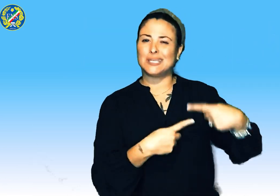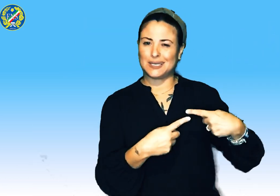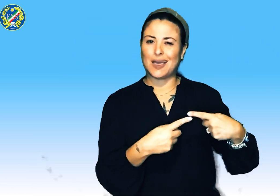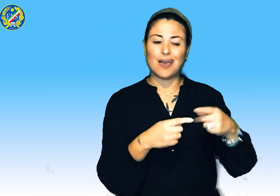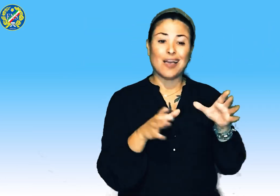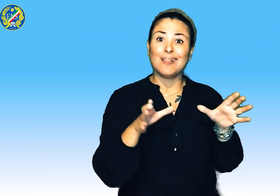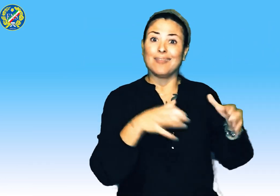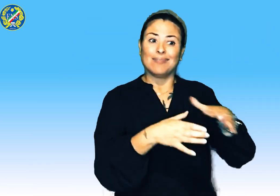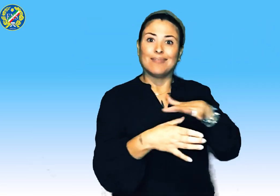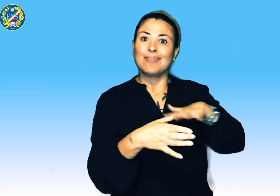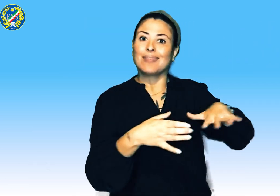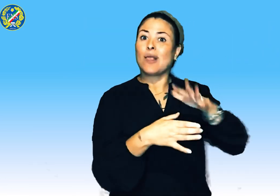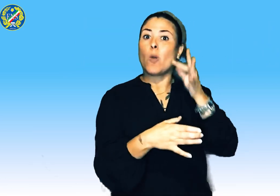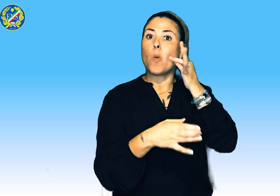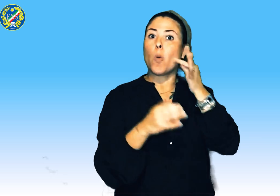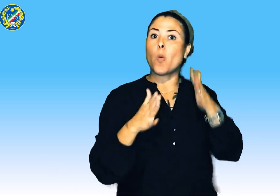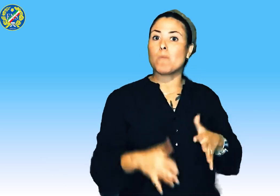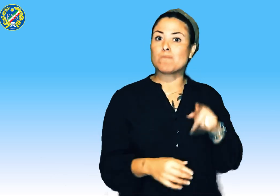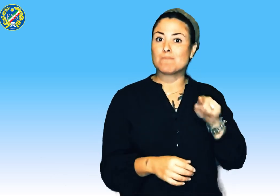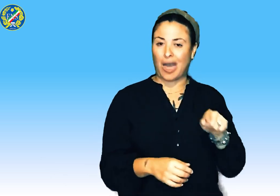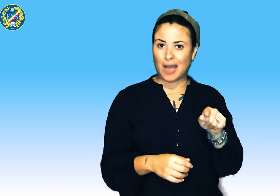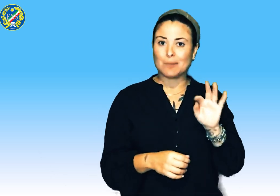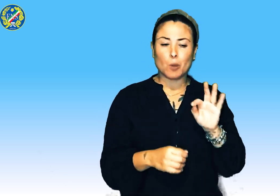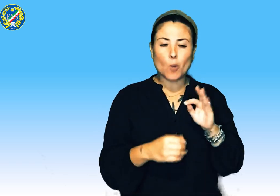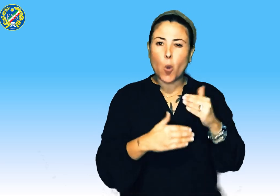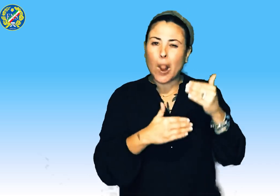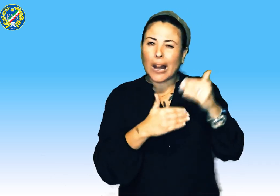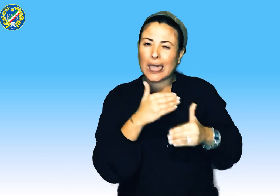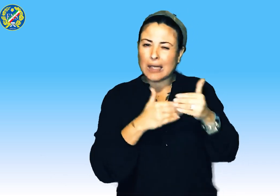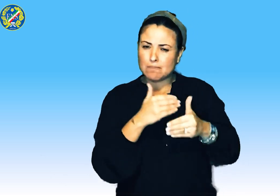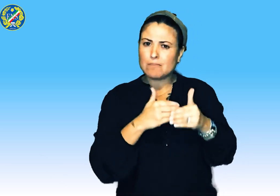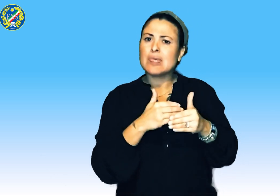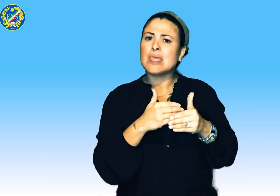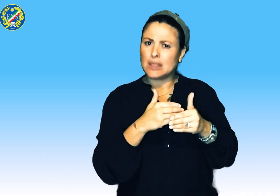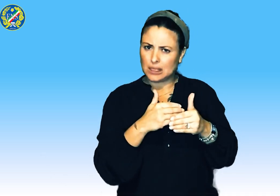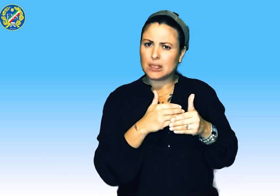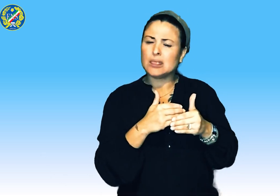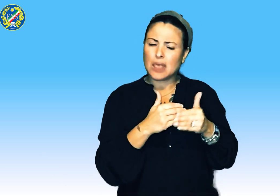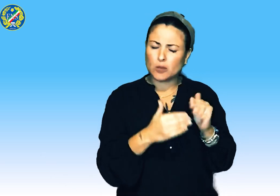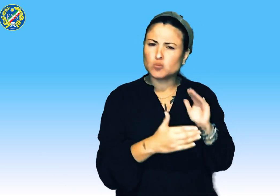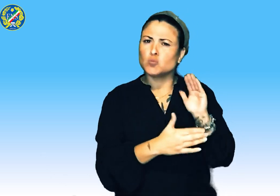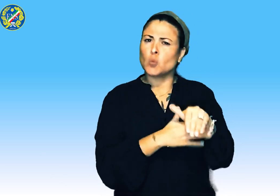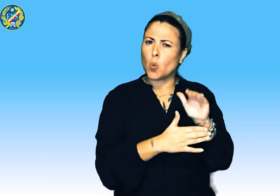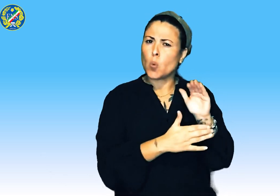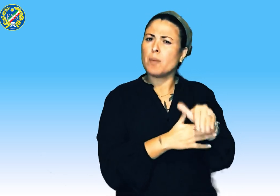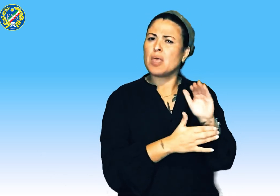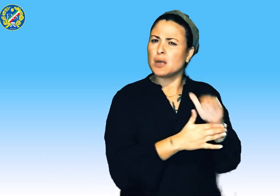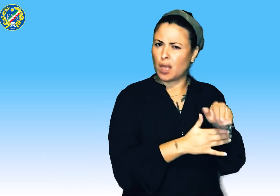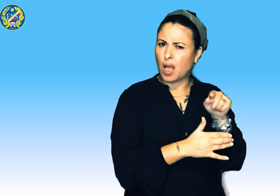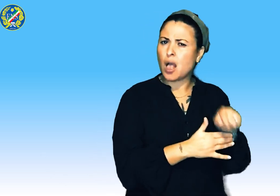Tutti e 3 gli incontri saranno sulla piattaforma ZOOM dalle 17 alle 19.